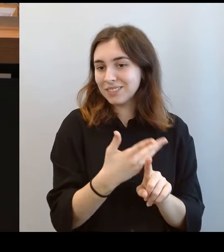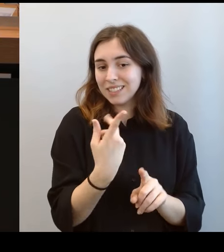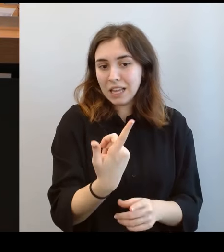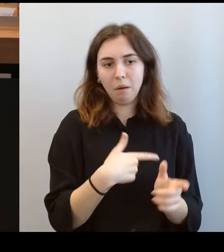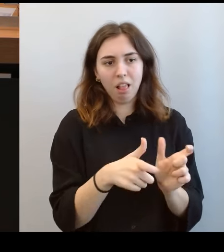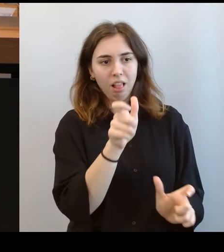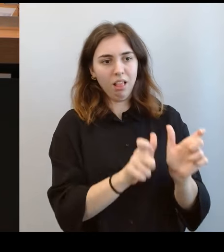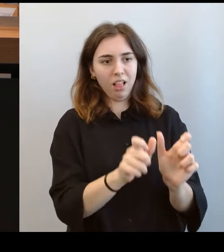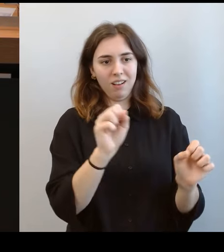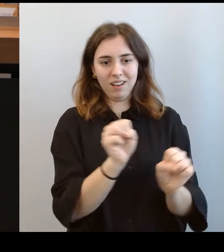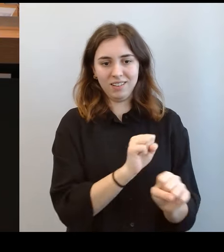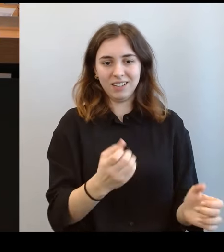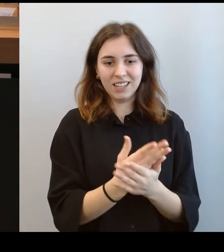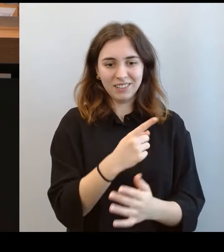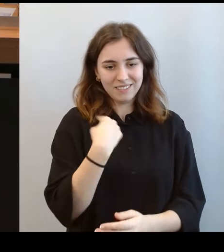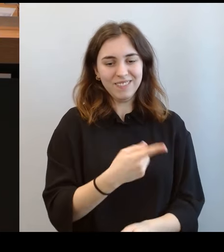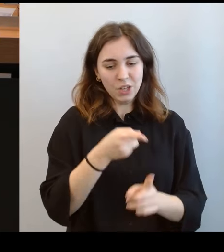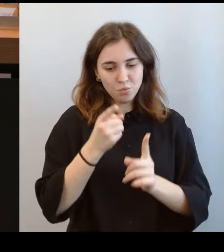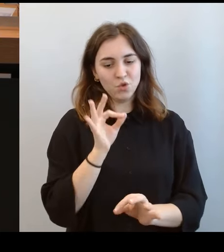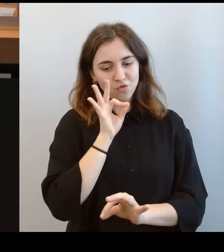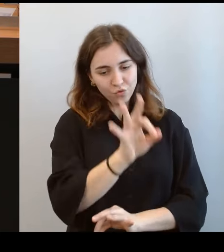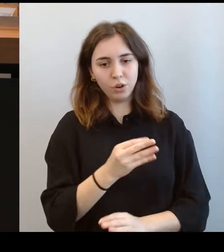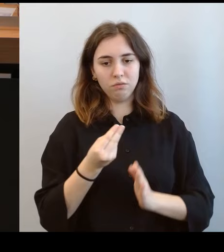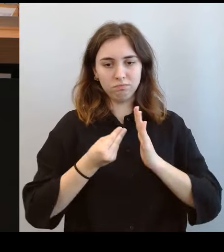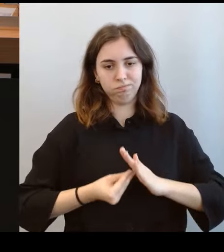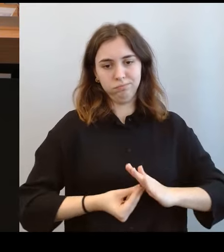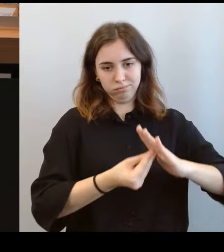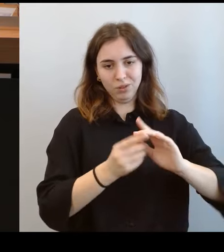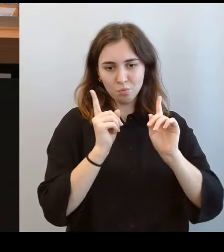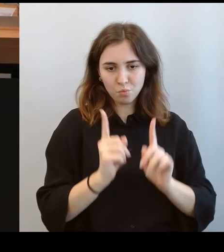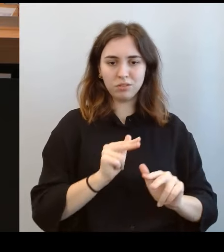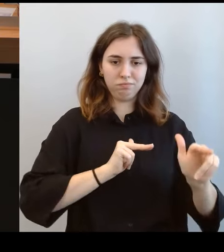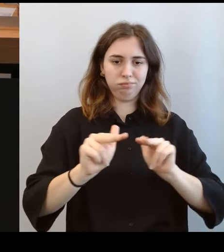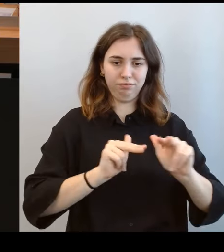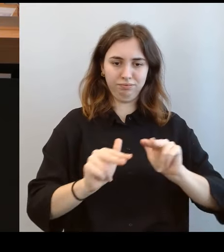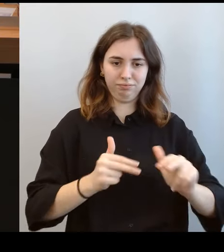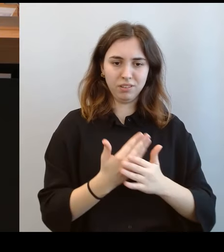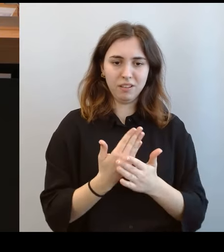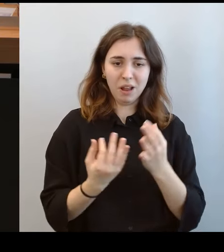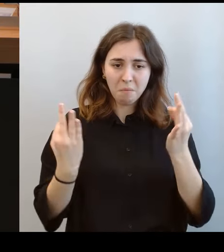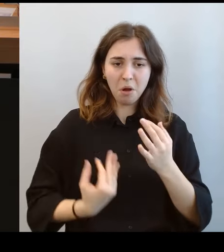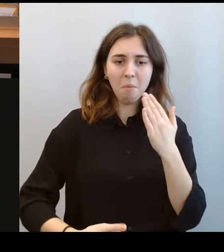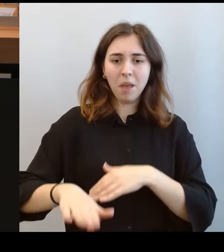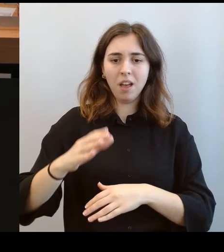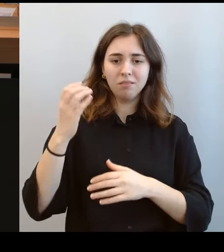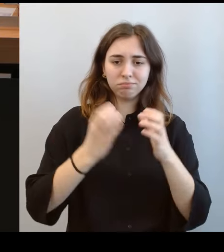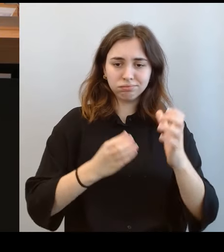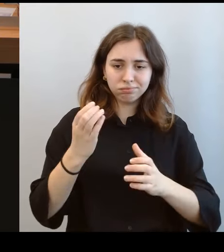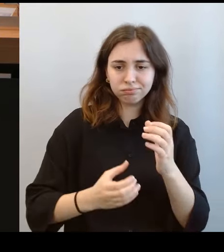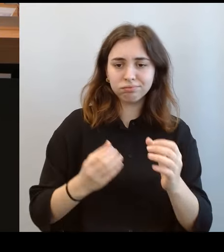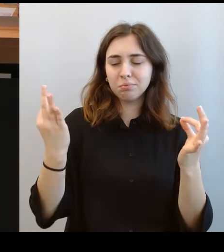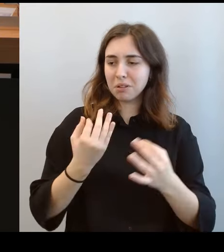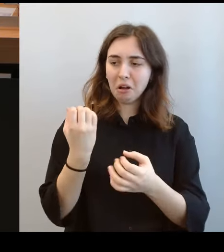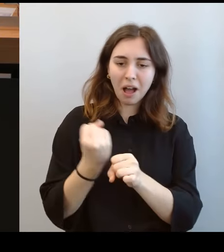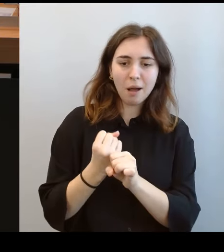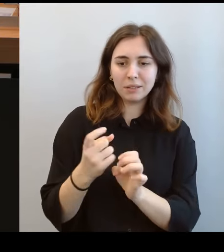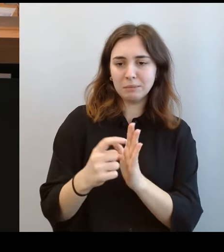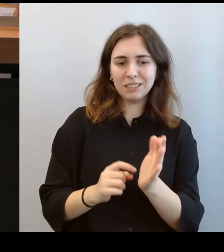Wir müssen die Beschäftigten umwerben, wir brauchen neue Leute dort und wir müssen ihnen gute Arbeitsbedingungen sichern, damit Menschen mit Suchterkrankungen, Menschen mit psychischen